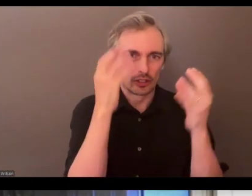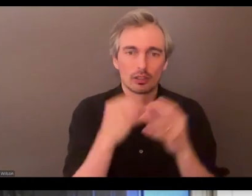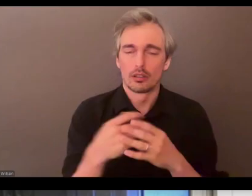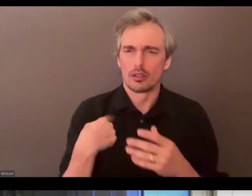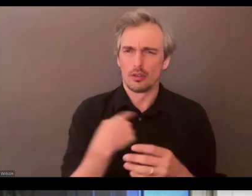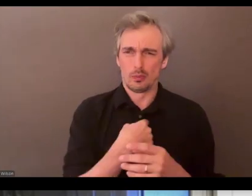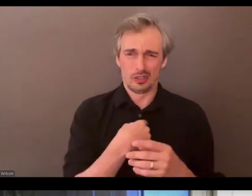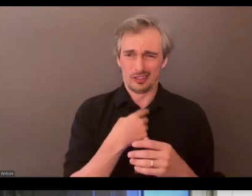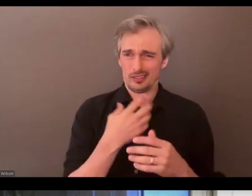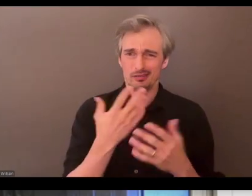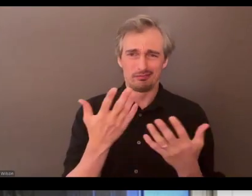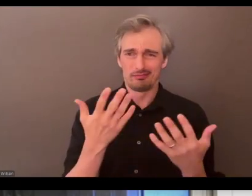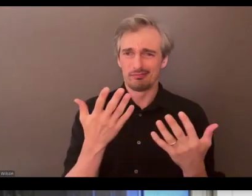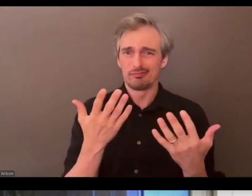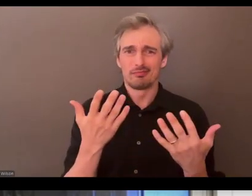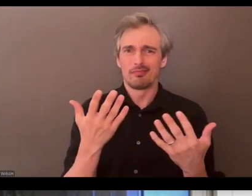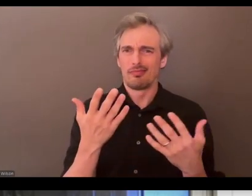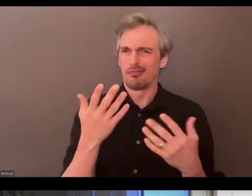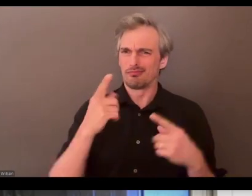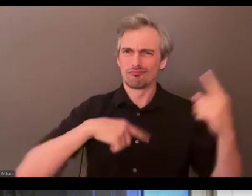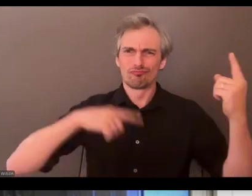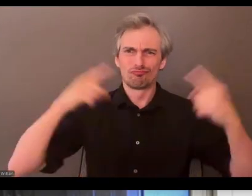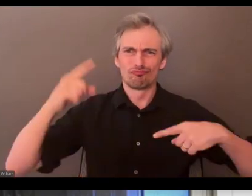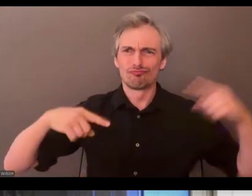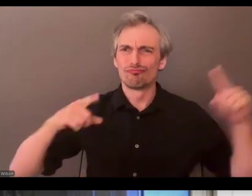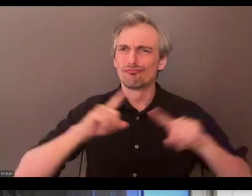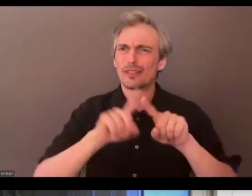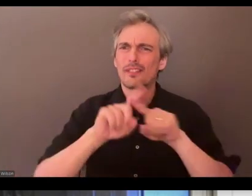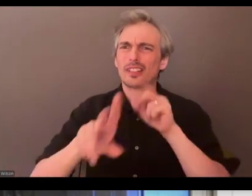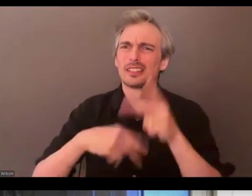実際に行動することで学ぶ人もいます。 分かりましたか？